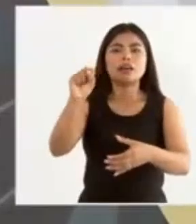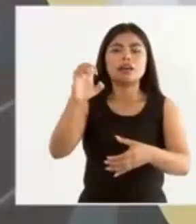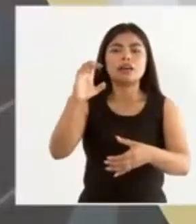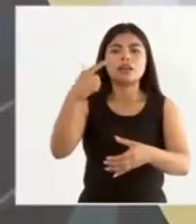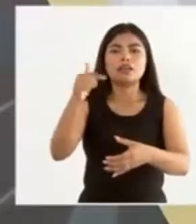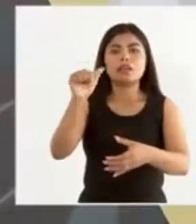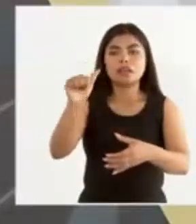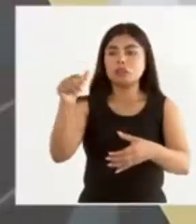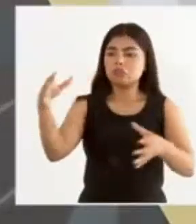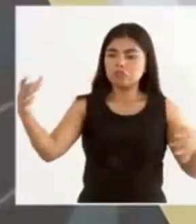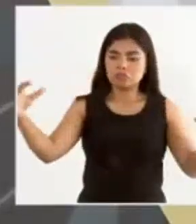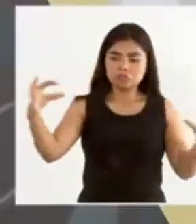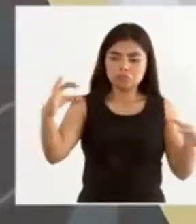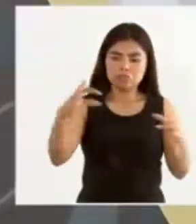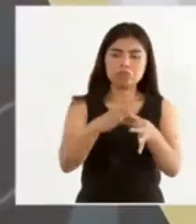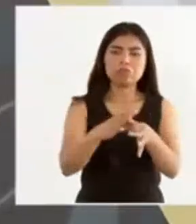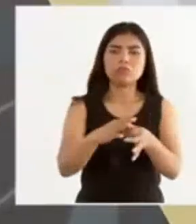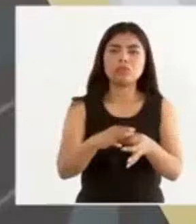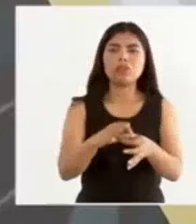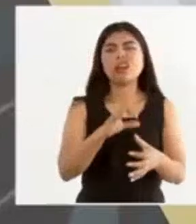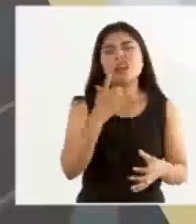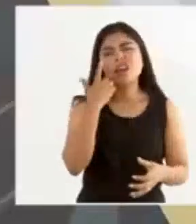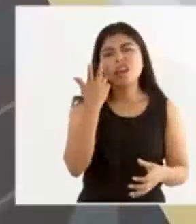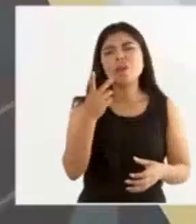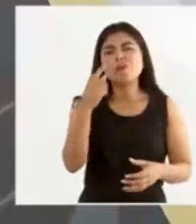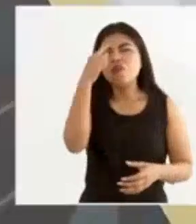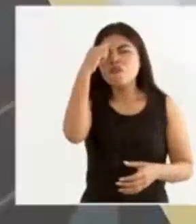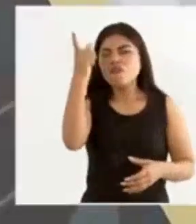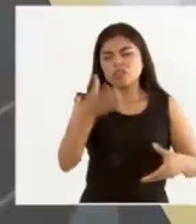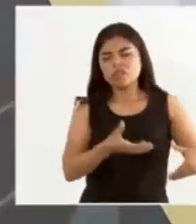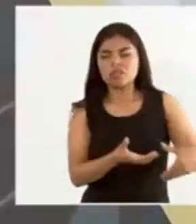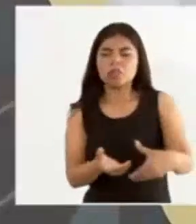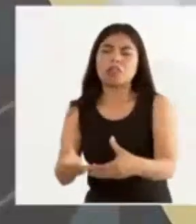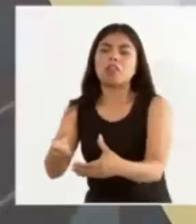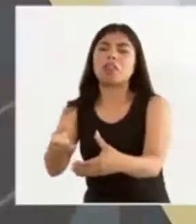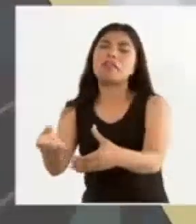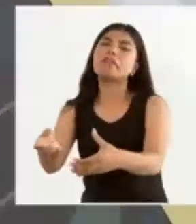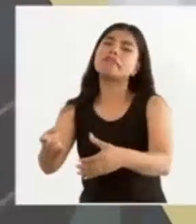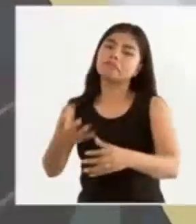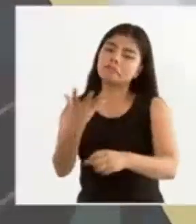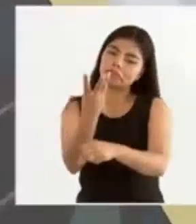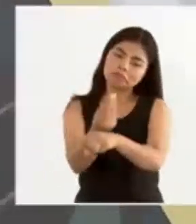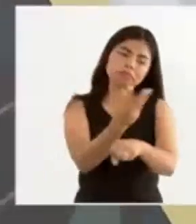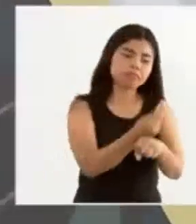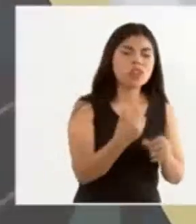Se está ampliando el tren interoceánico, el corredor interoceánico de la estación